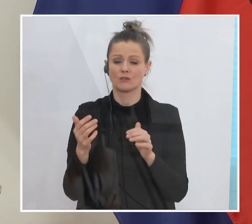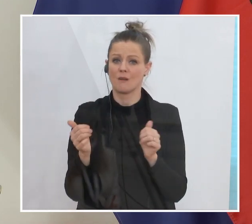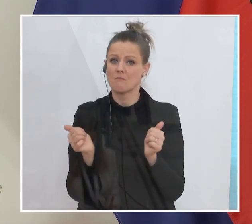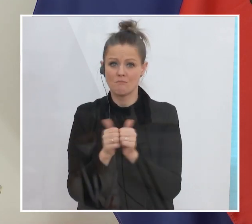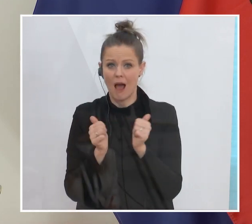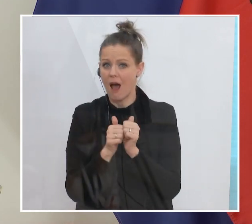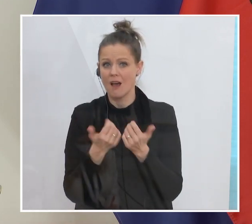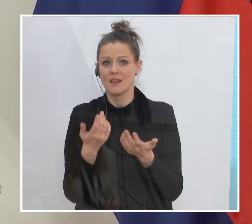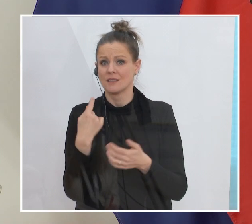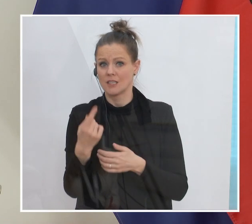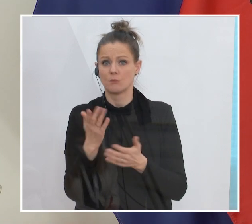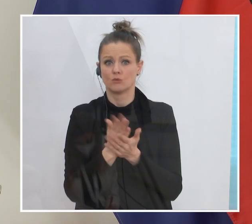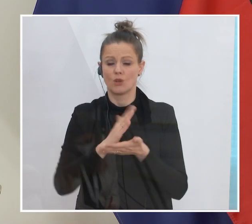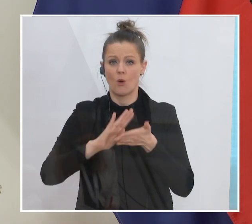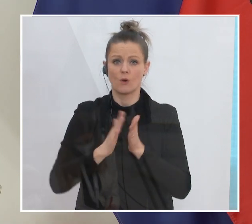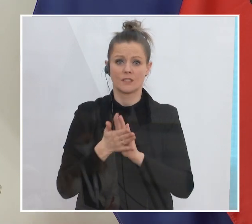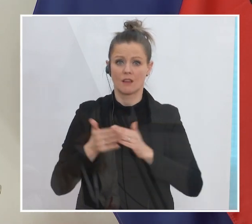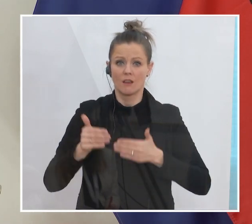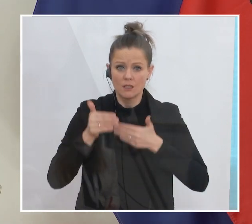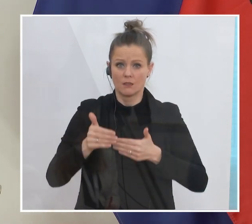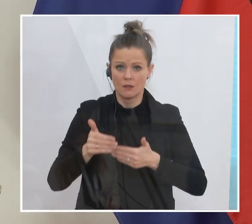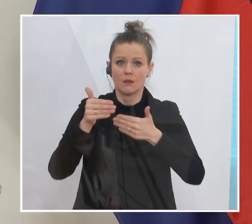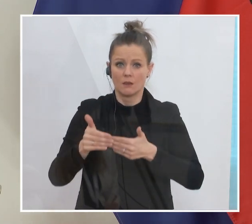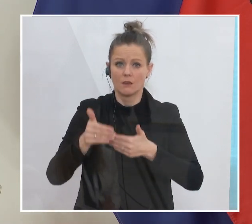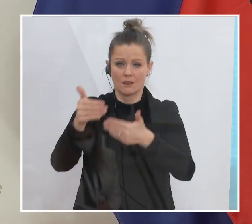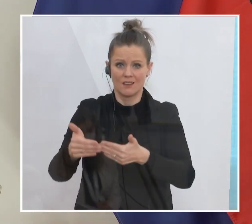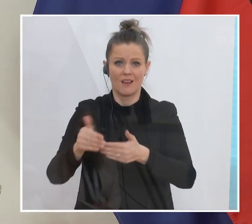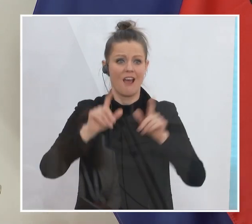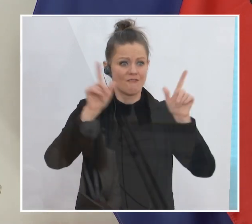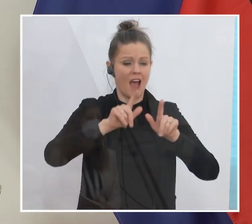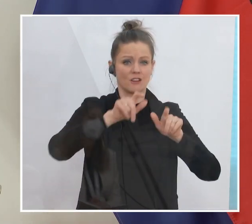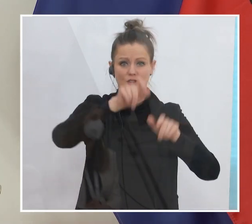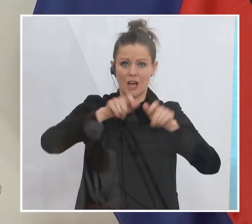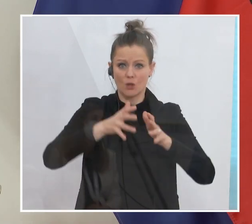Hochzeiten verschieben, die Veranstalter, egal ob groß oder klein, die einfach einen